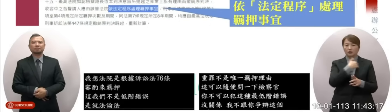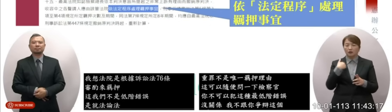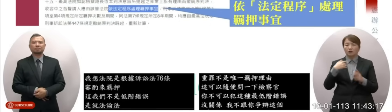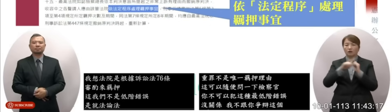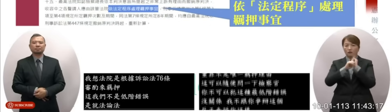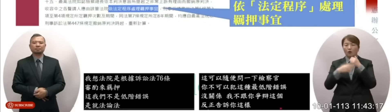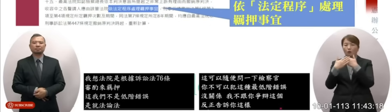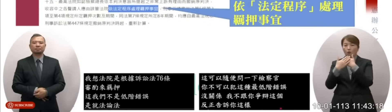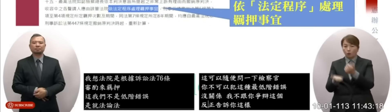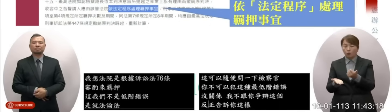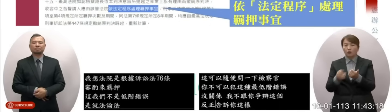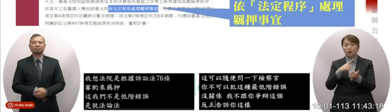那你們有沒有因應之道